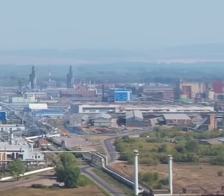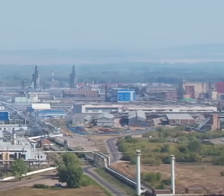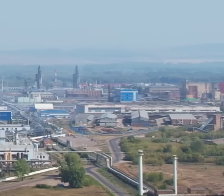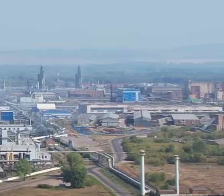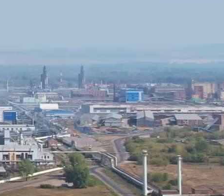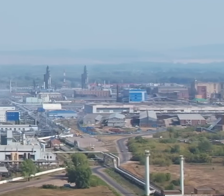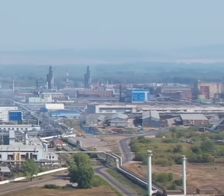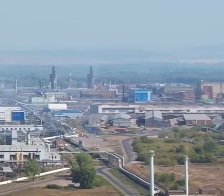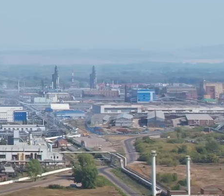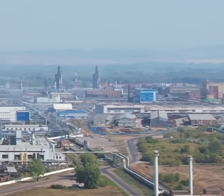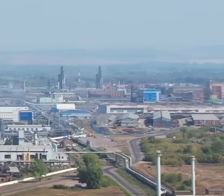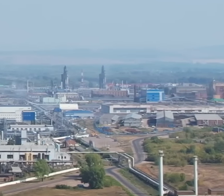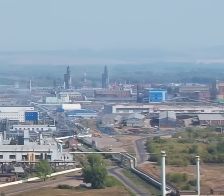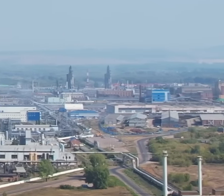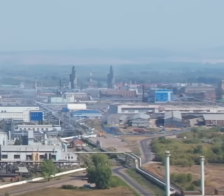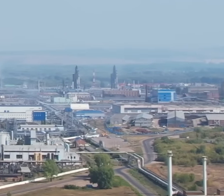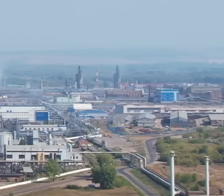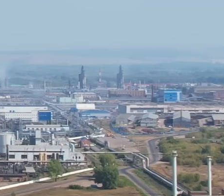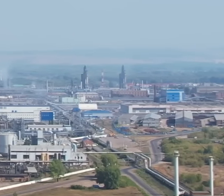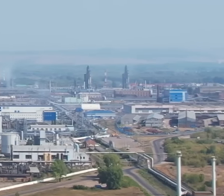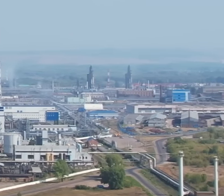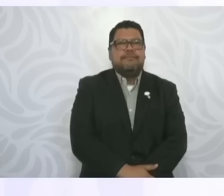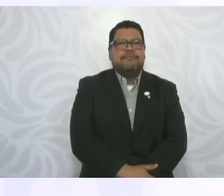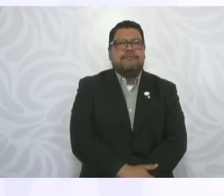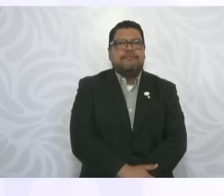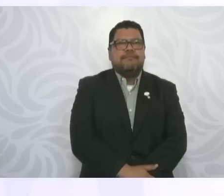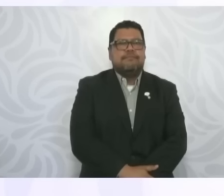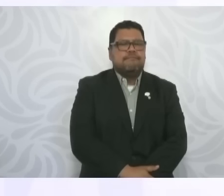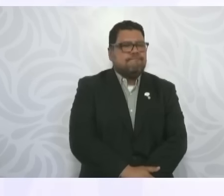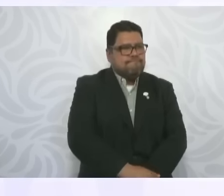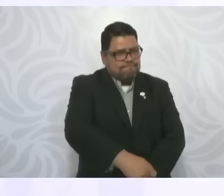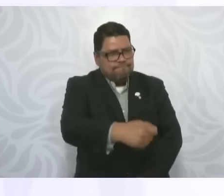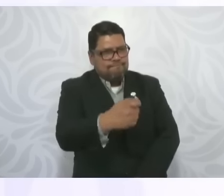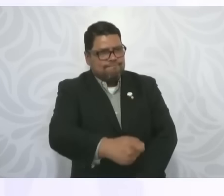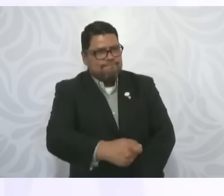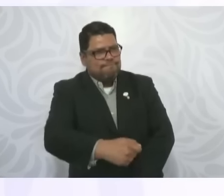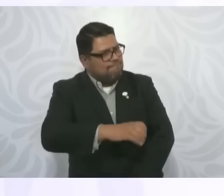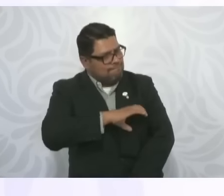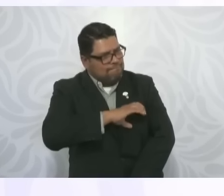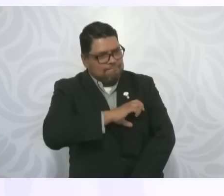la patria. Escuchemos con atención, porque en la voz de nuestra presidenta resuena el eco del